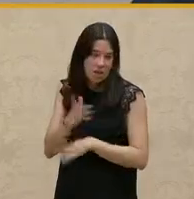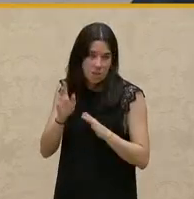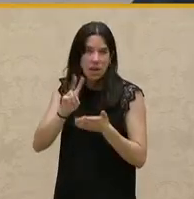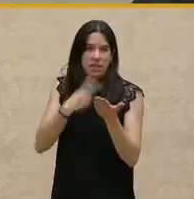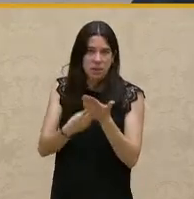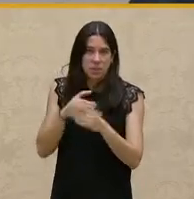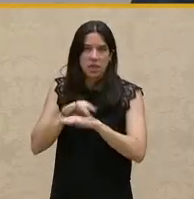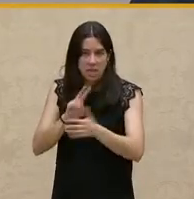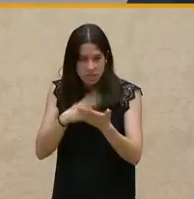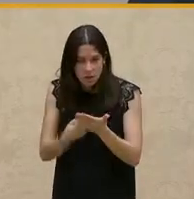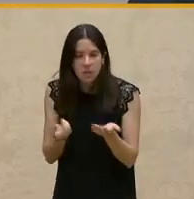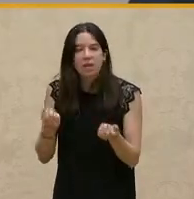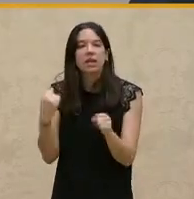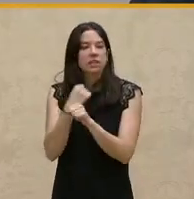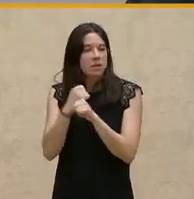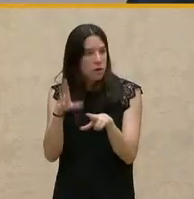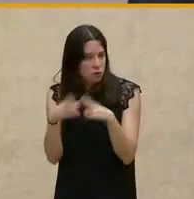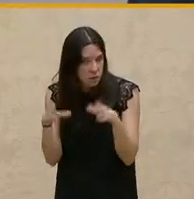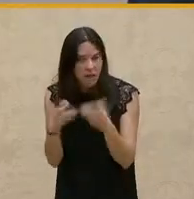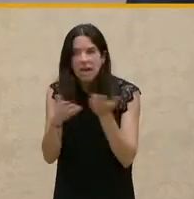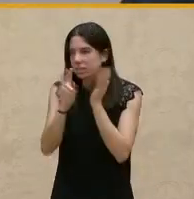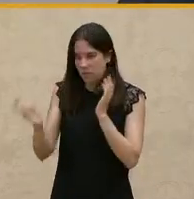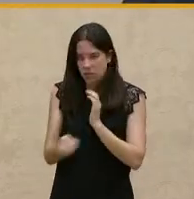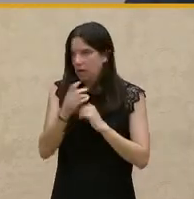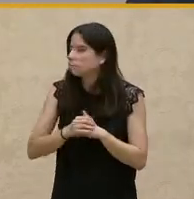intérpretes, o trabajadores sociales. Etc.